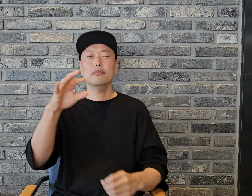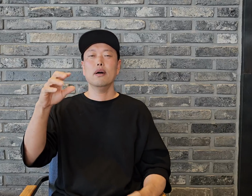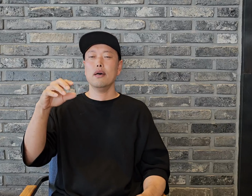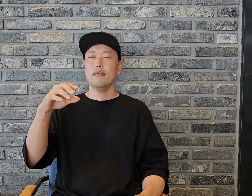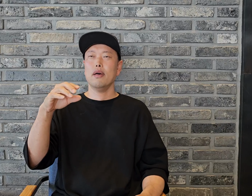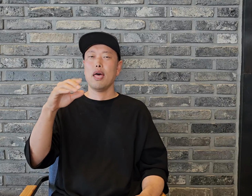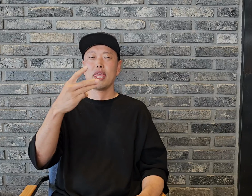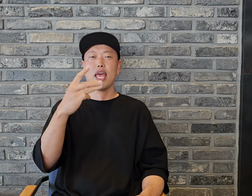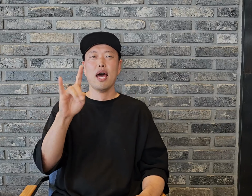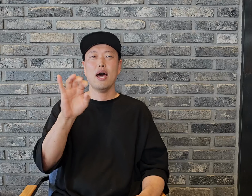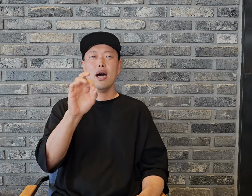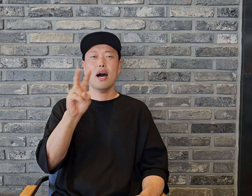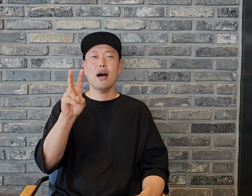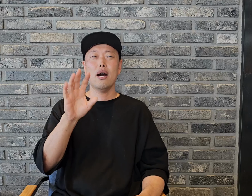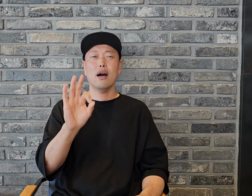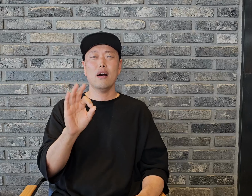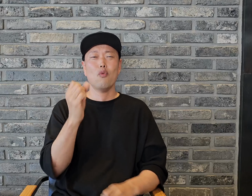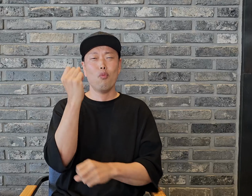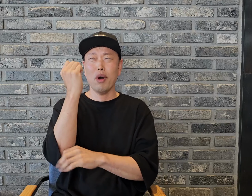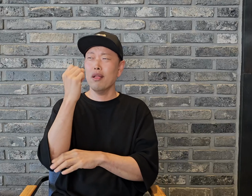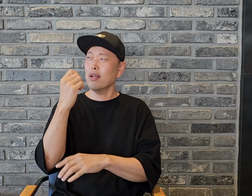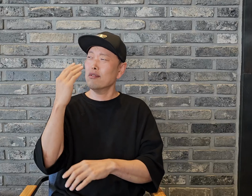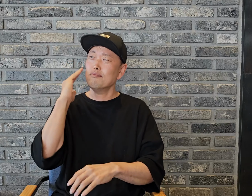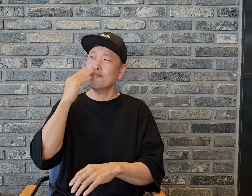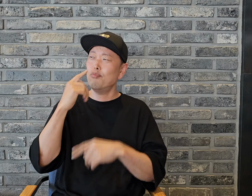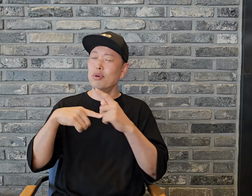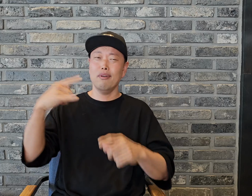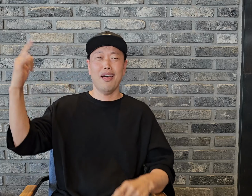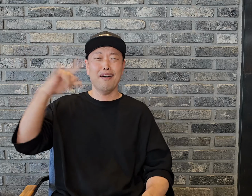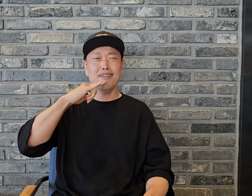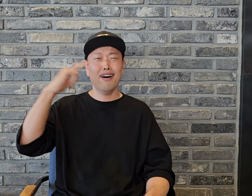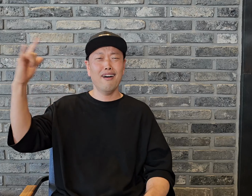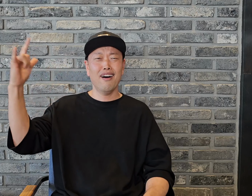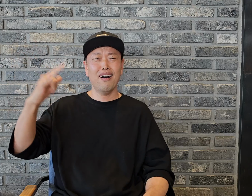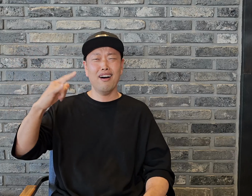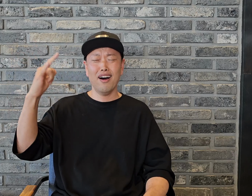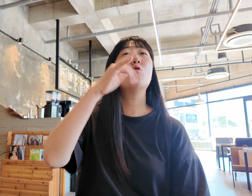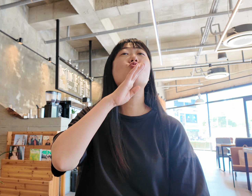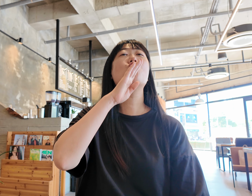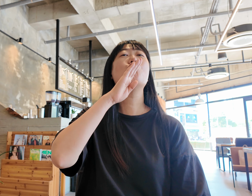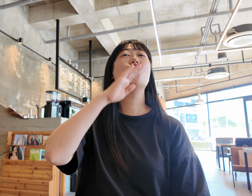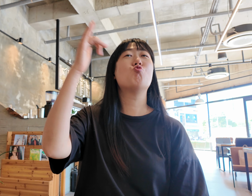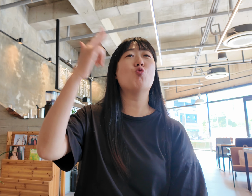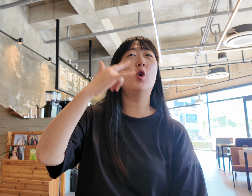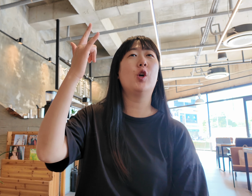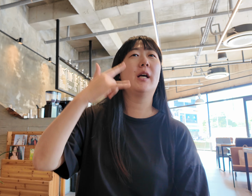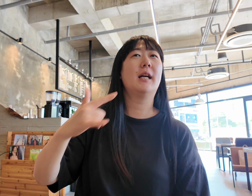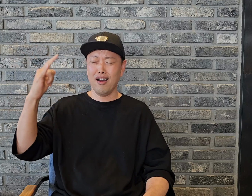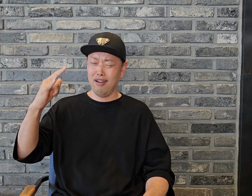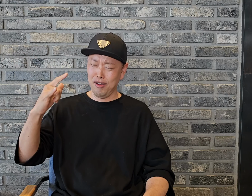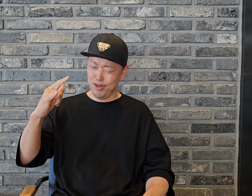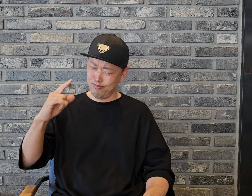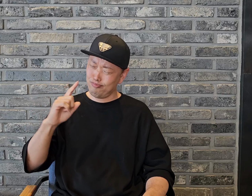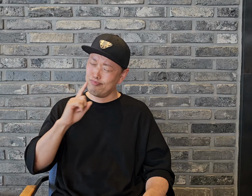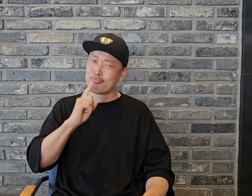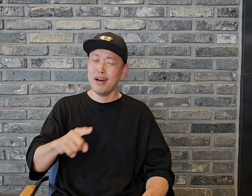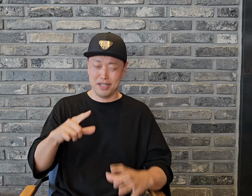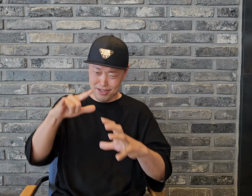Die Gebärdensprache von Sun ist so. Alle Gehörlosen benutzen es so. Das ist richtig. Was um alles in der Welt bedeutet das?